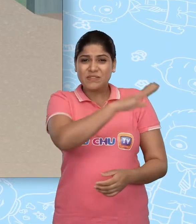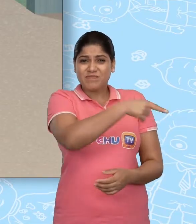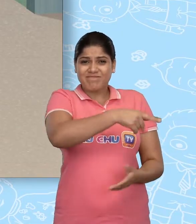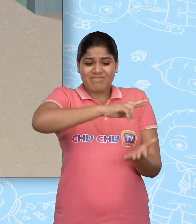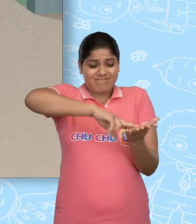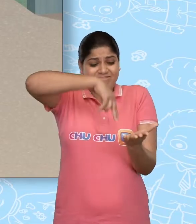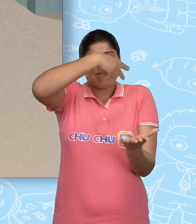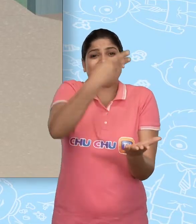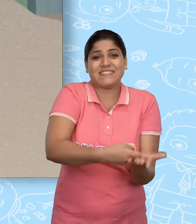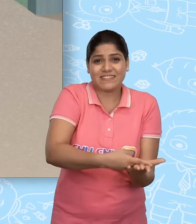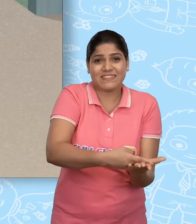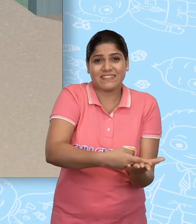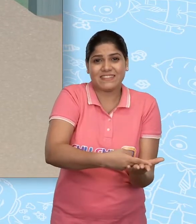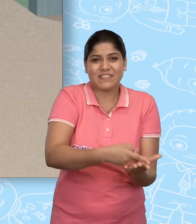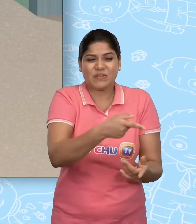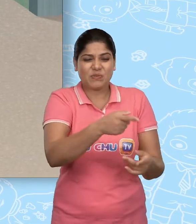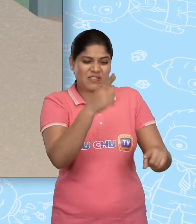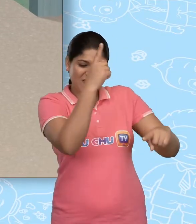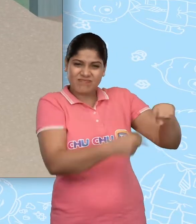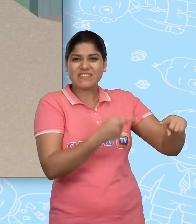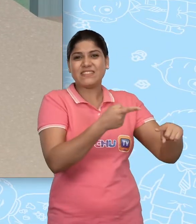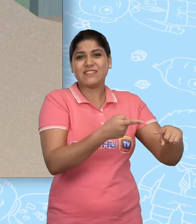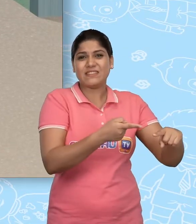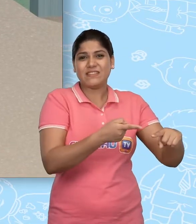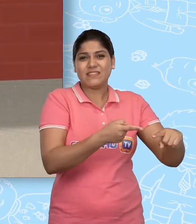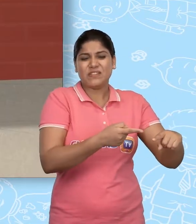वो छोटा लड़का वहीं गिर गया और उसको चोट भी लग गई।